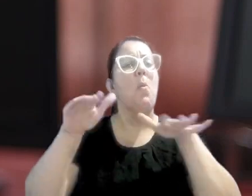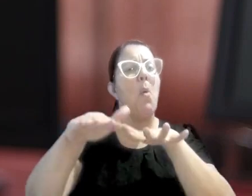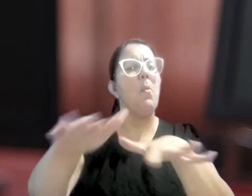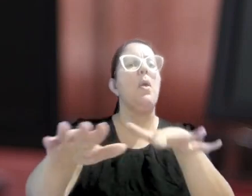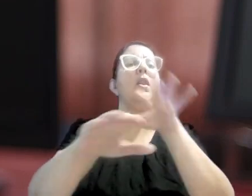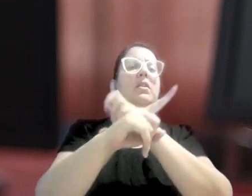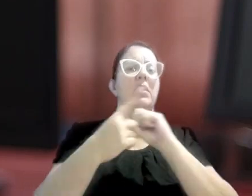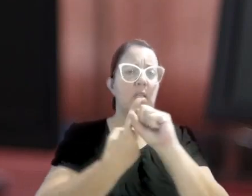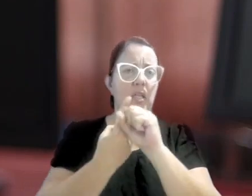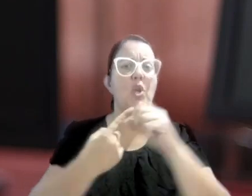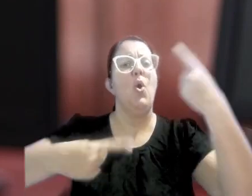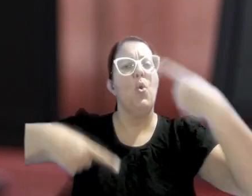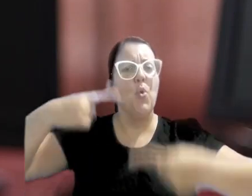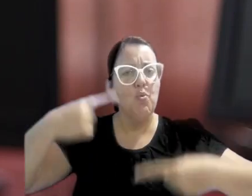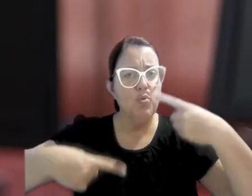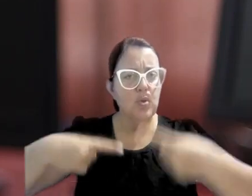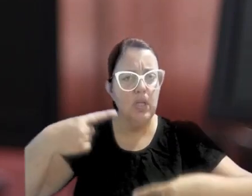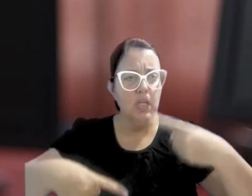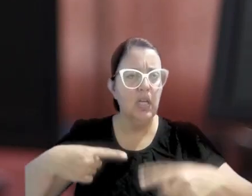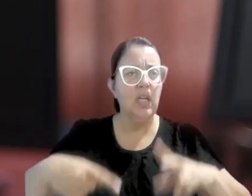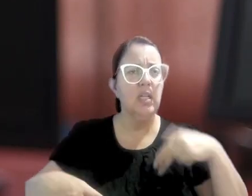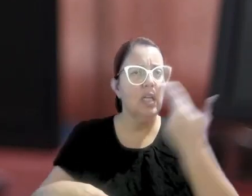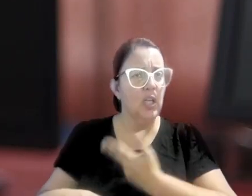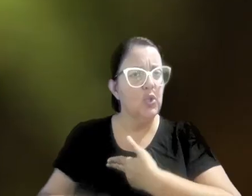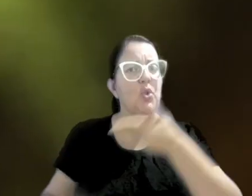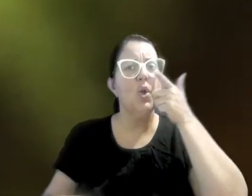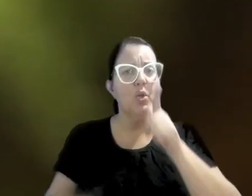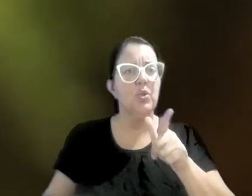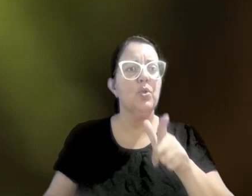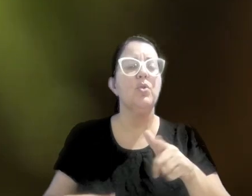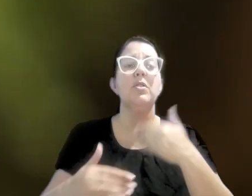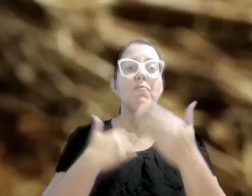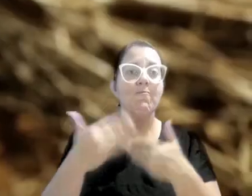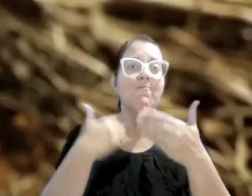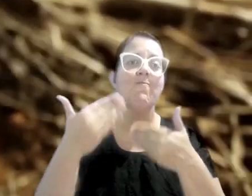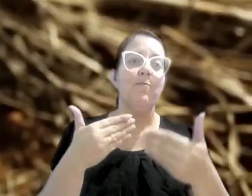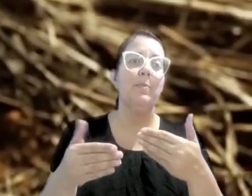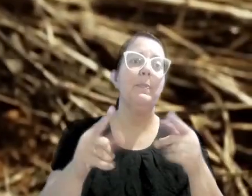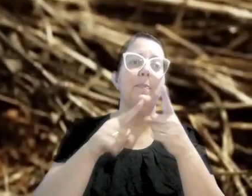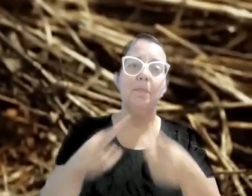com mobilização social, com debates, que a gente consiga avançar.